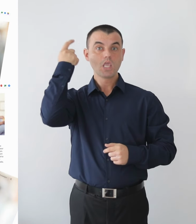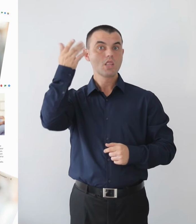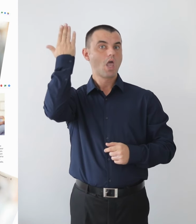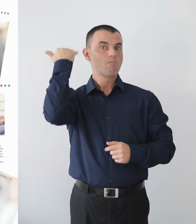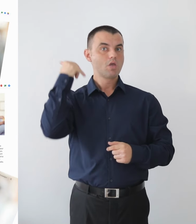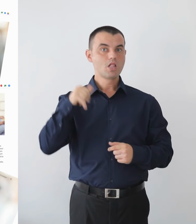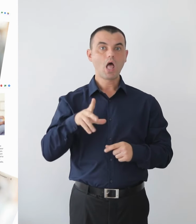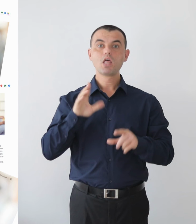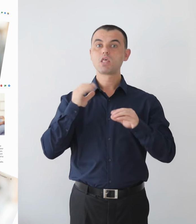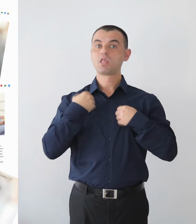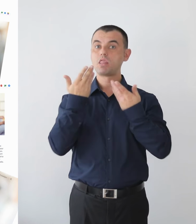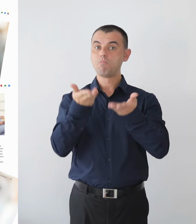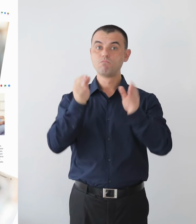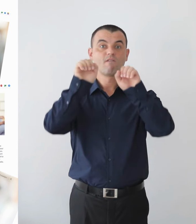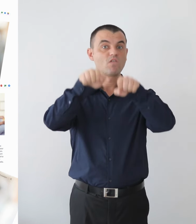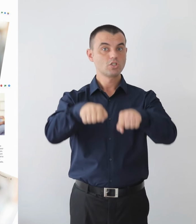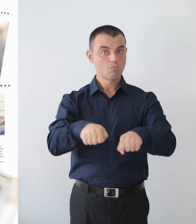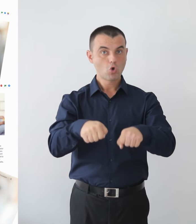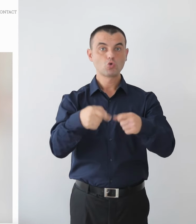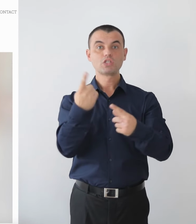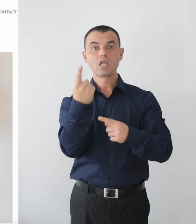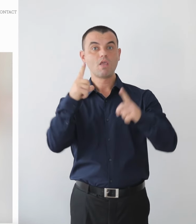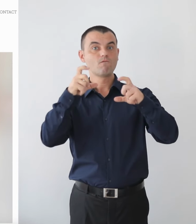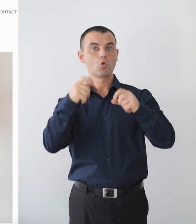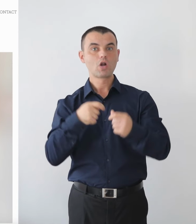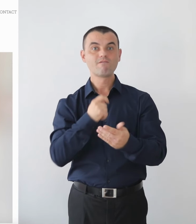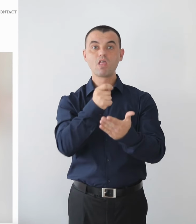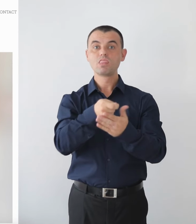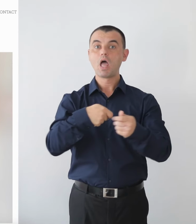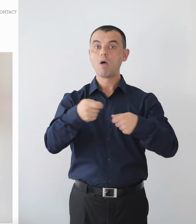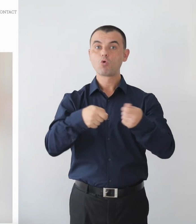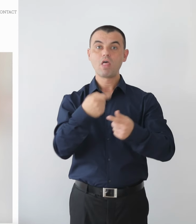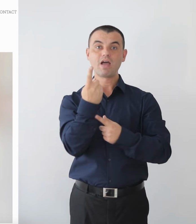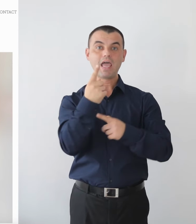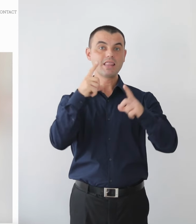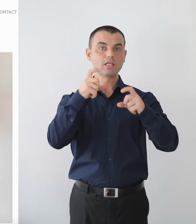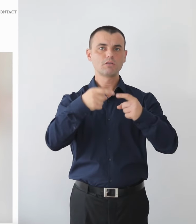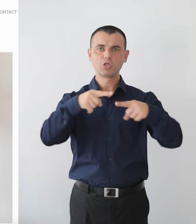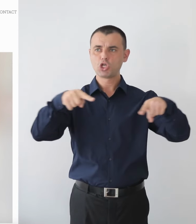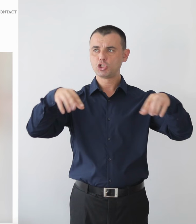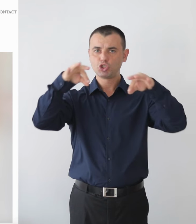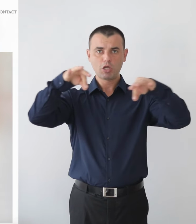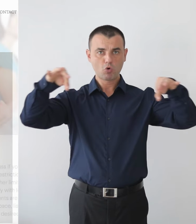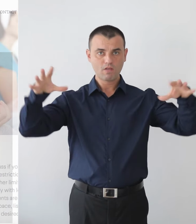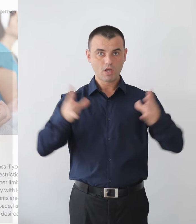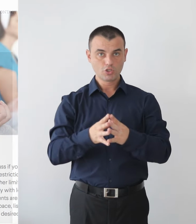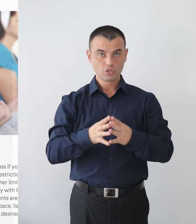Идеята беше да се даде възможност на фотографите да продават една снимка няколко пъти на възможно най-много купувачи.